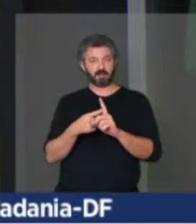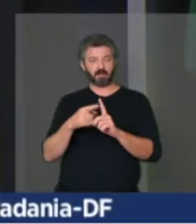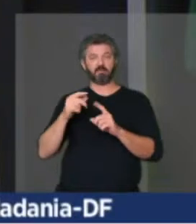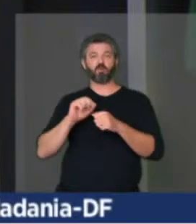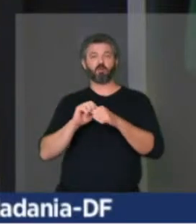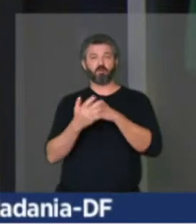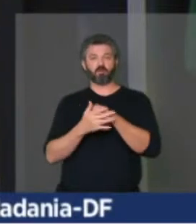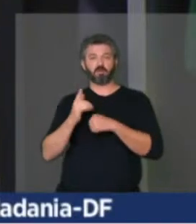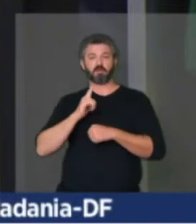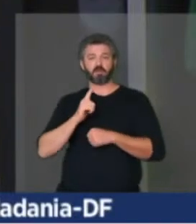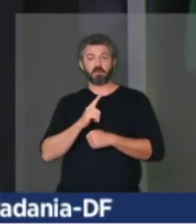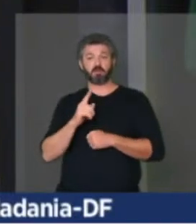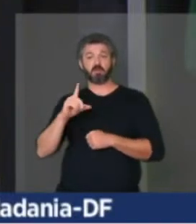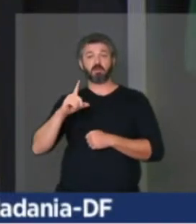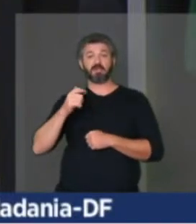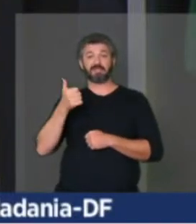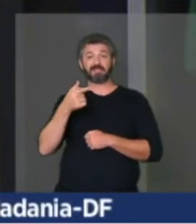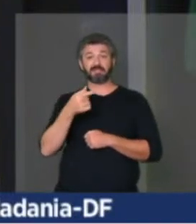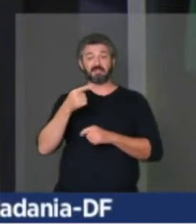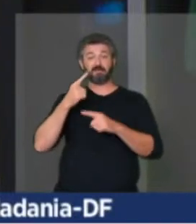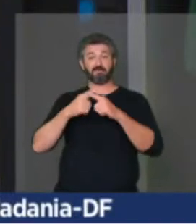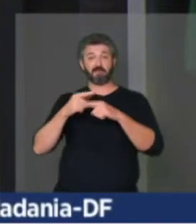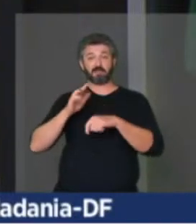QUE AS GESTANTES SEM DOENÇA. ESSE TRISTE QUADRO NOS IMPÕE O DEVER DE SE ENCONTRAR, DE